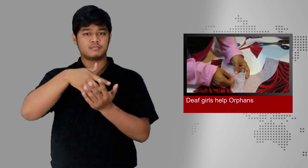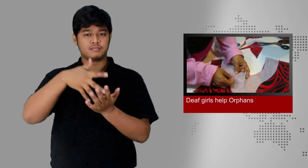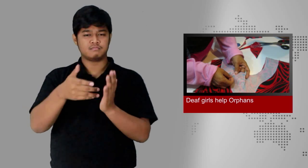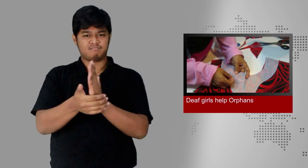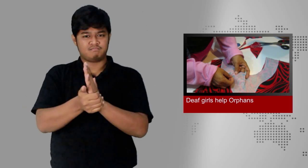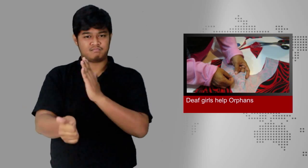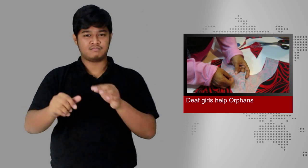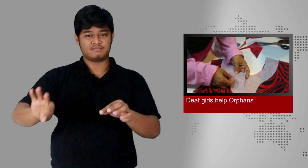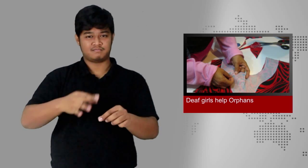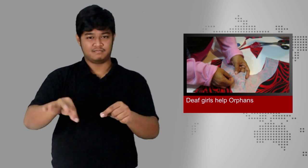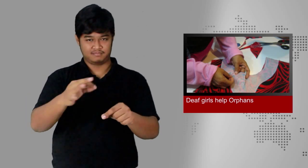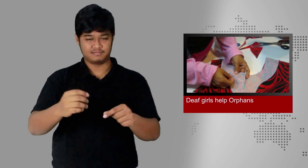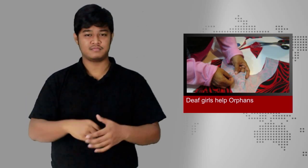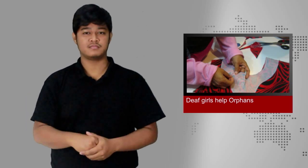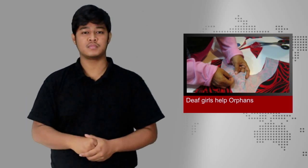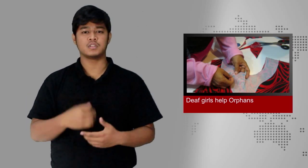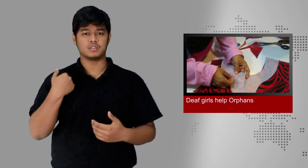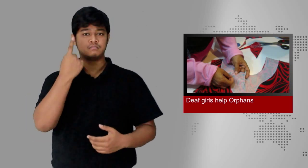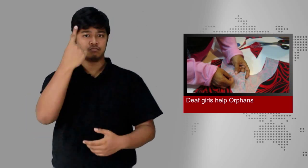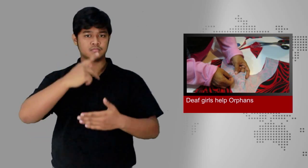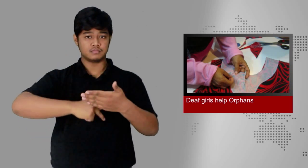Beliau pernah mempelajari kemahiran menjahit baju.